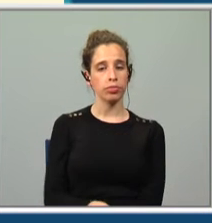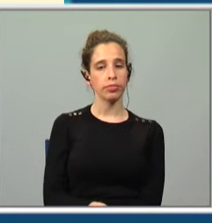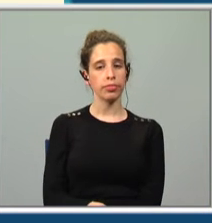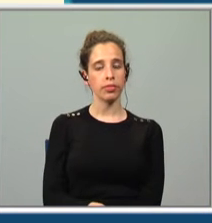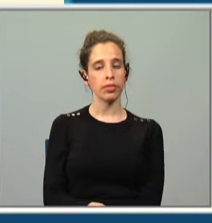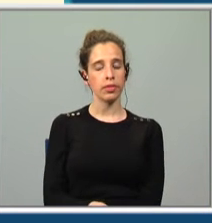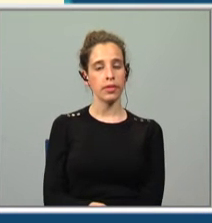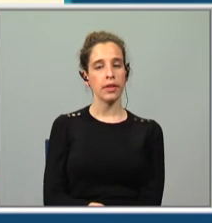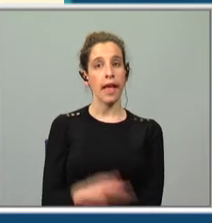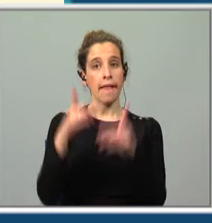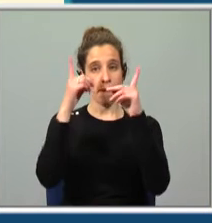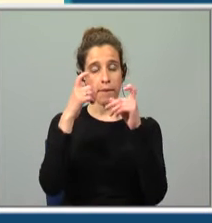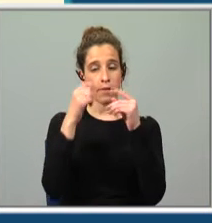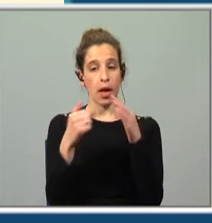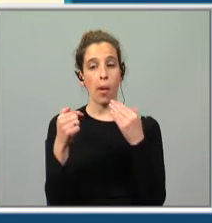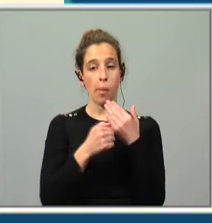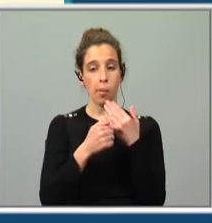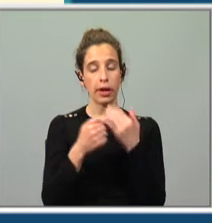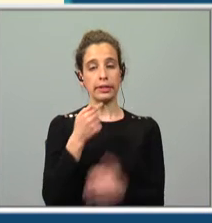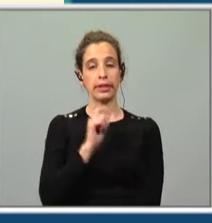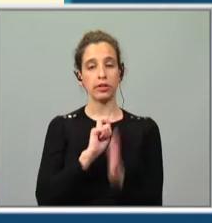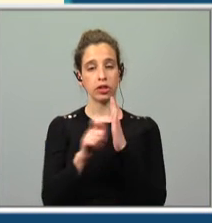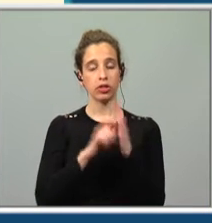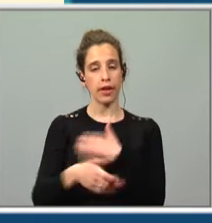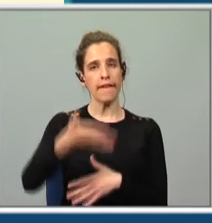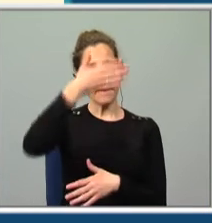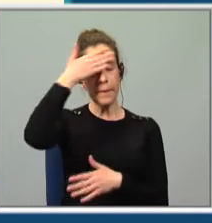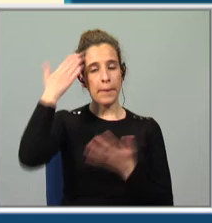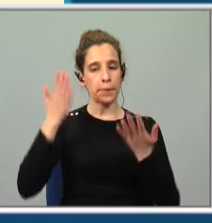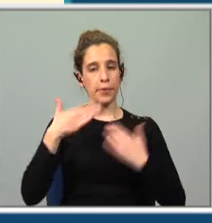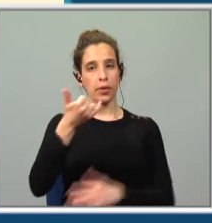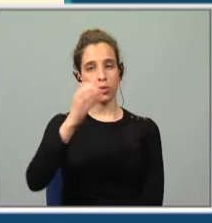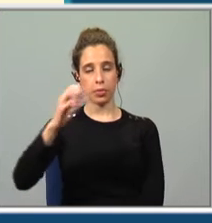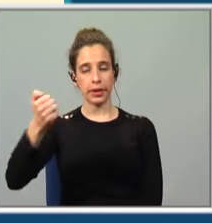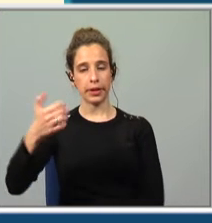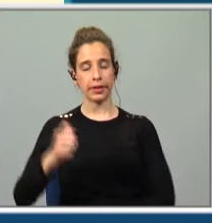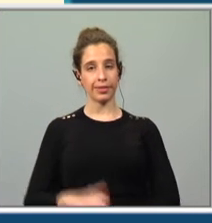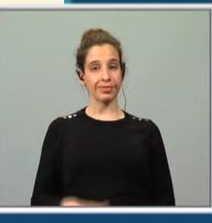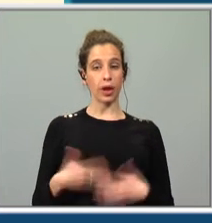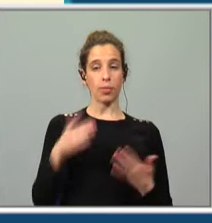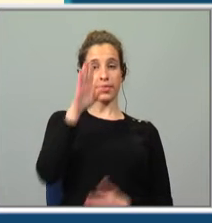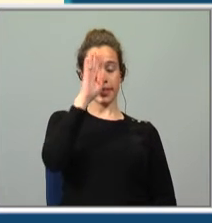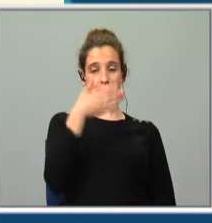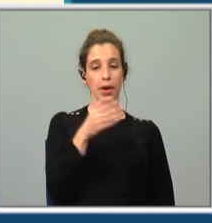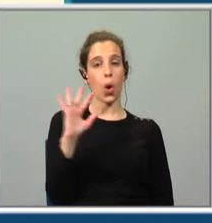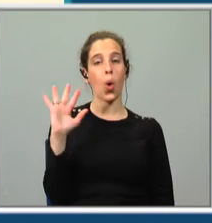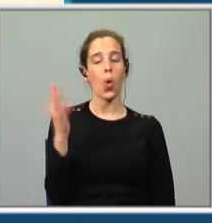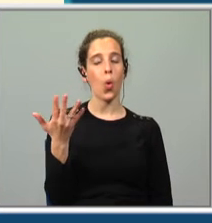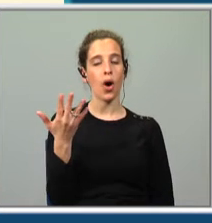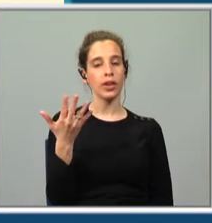verso da fotografia estava escrito verão 2015 portanto sabemos quando se iria 照片的背面是夏天寫的2015 所以我們知道它什麼時候去